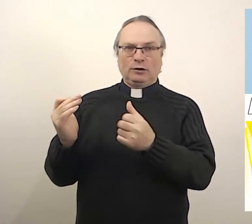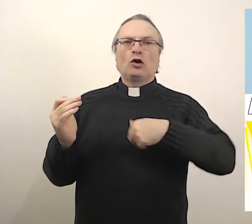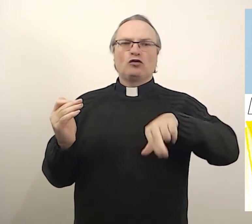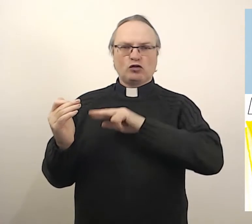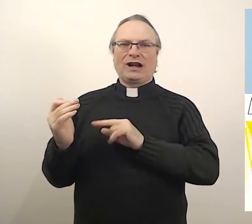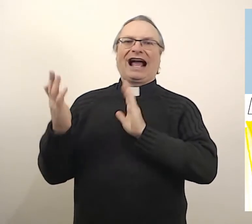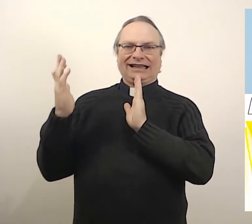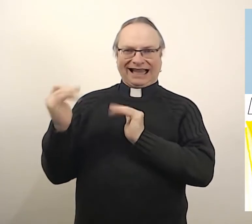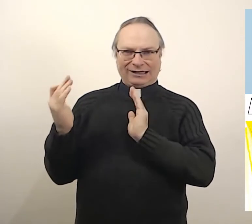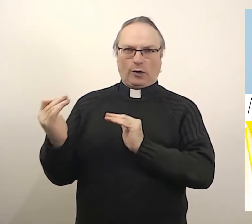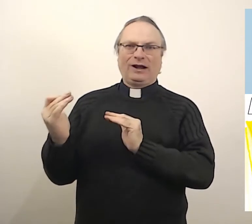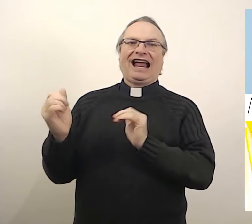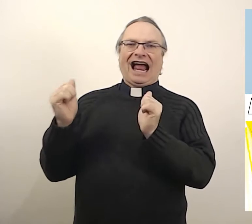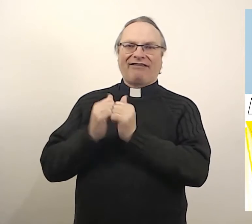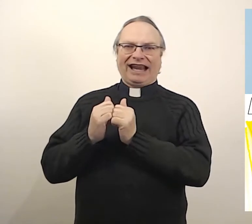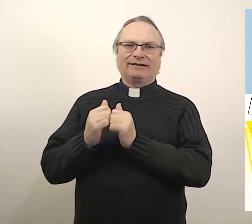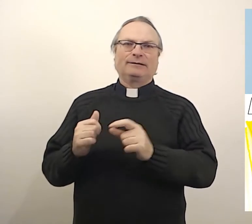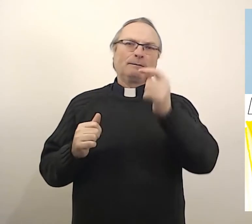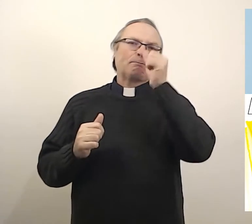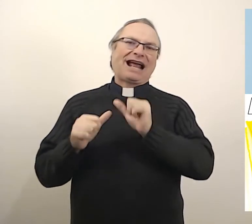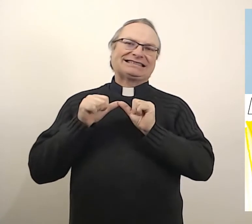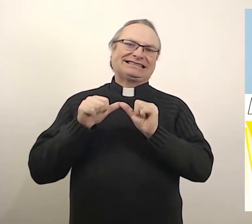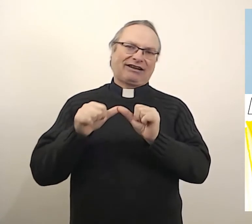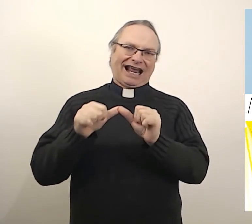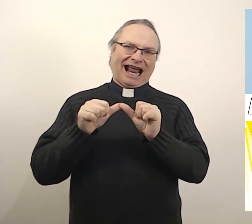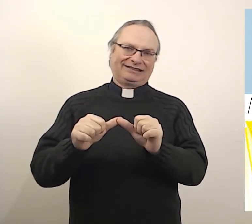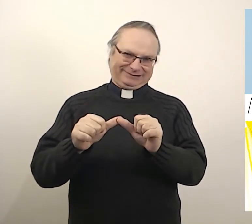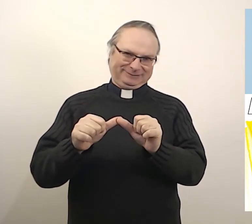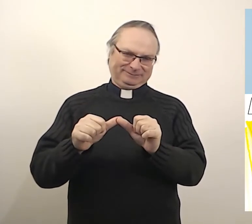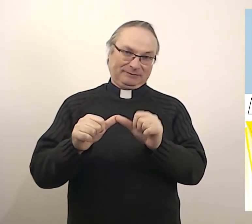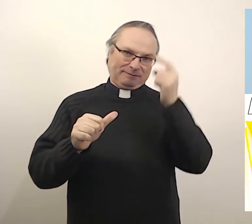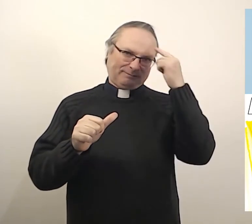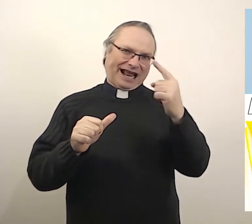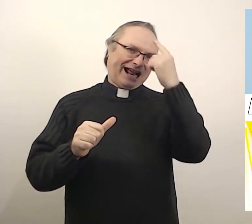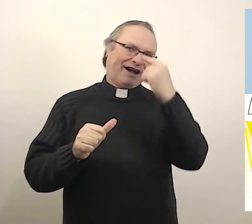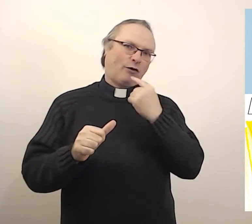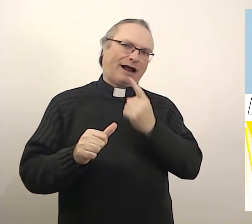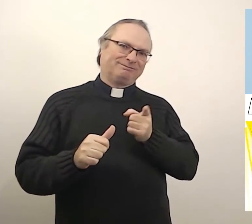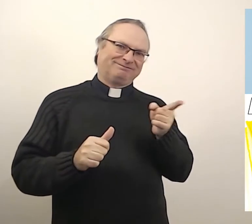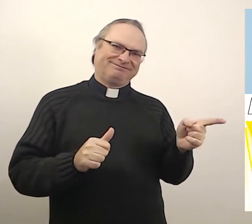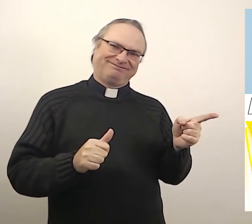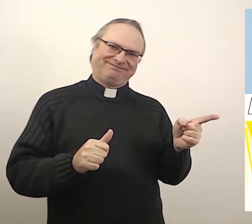nous l'attendons avec persévérance. Par la foi.